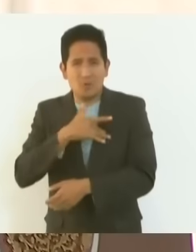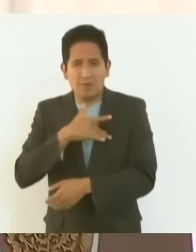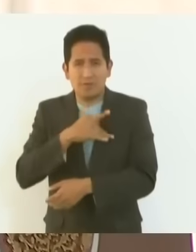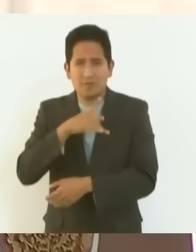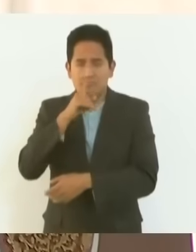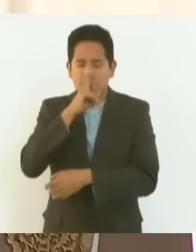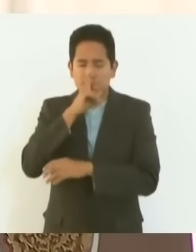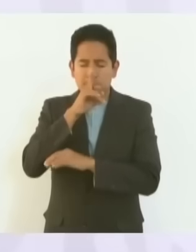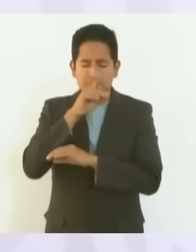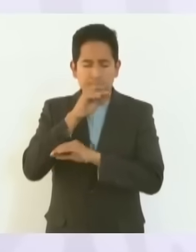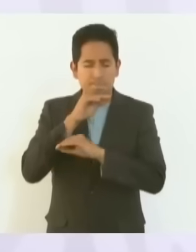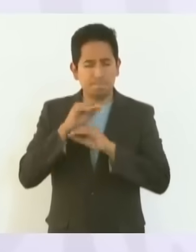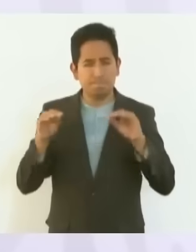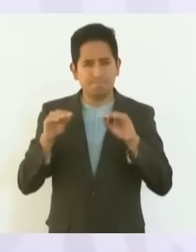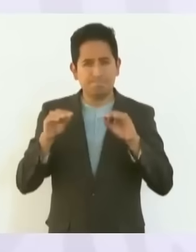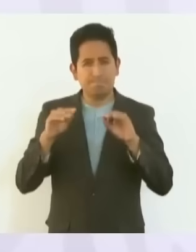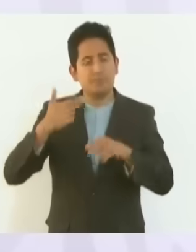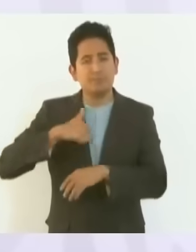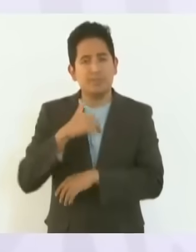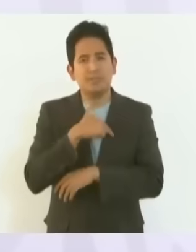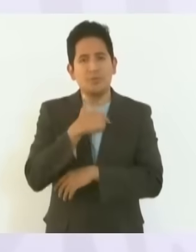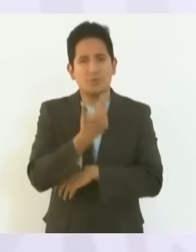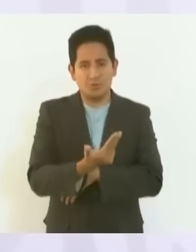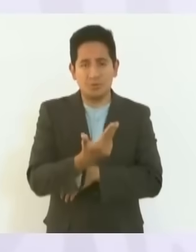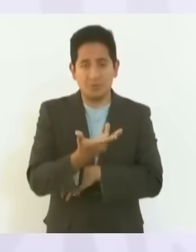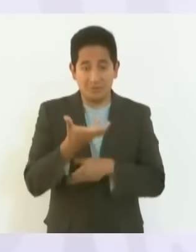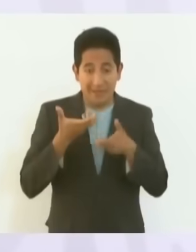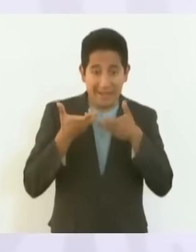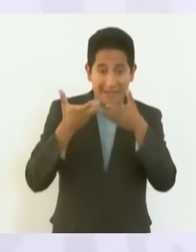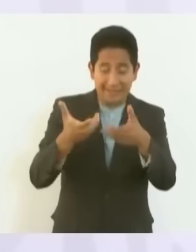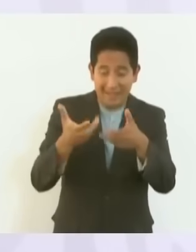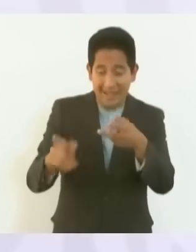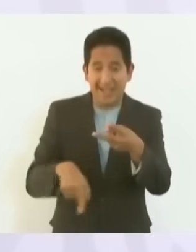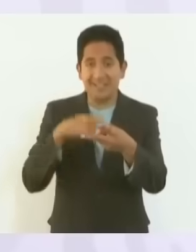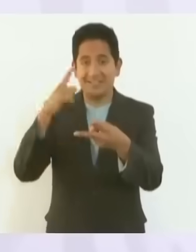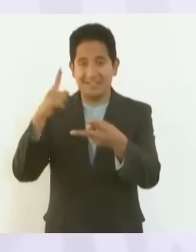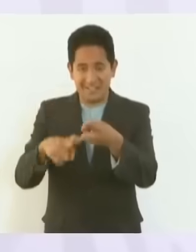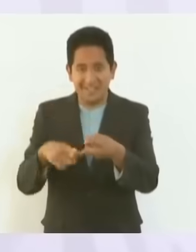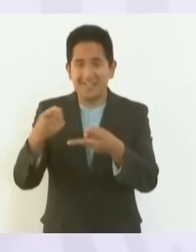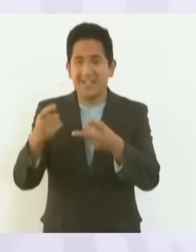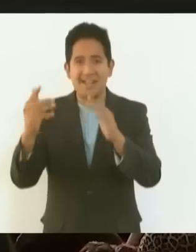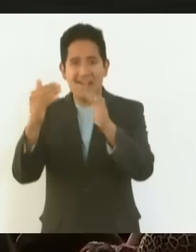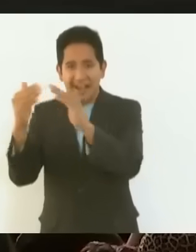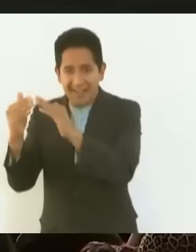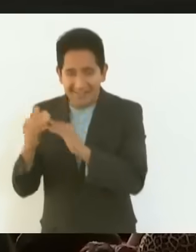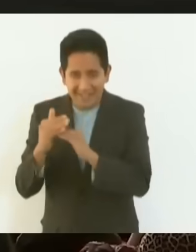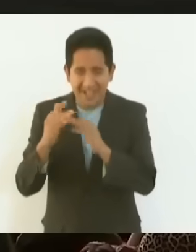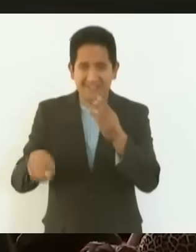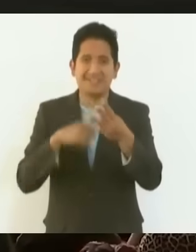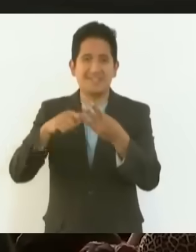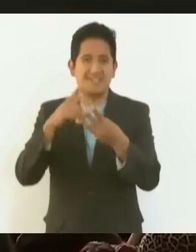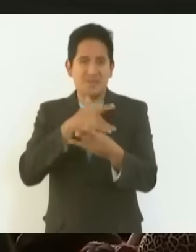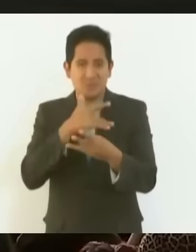nosotros lo que queremos es alegría en las calles, felicidad en los hogares y amor en los corazones.